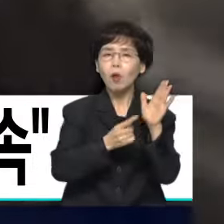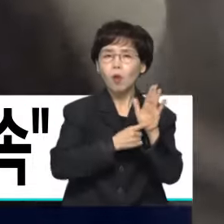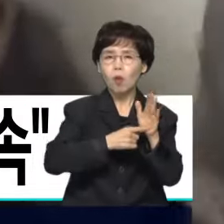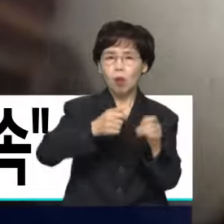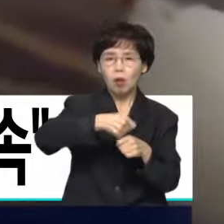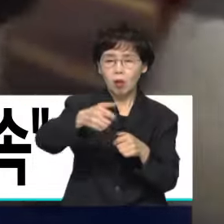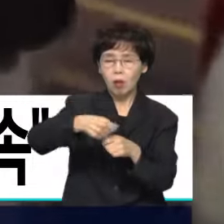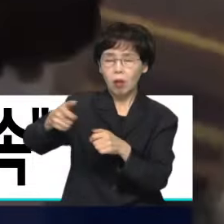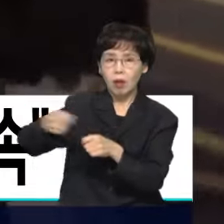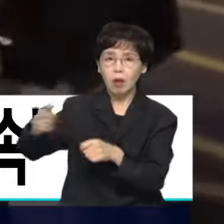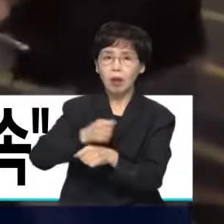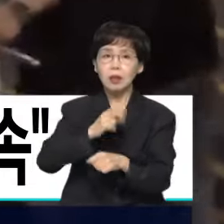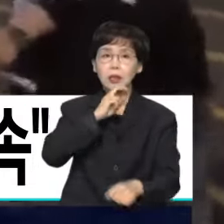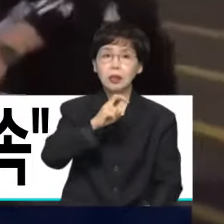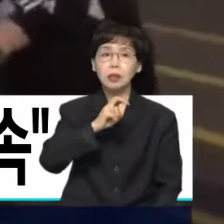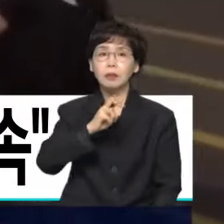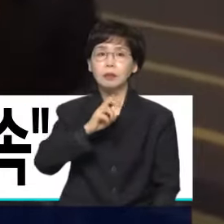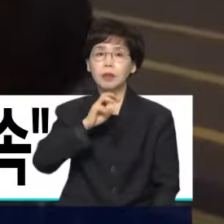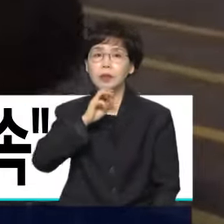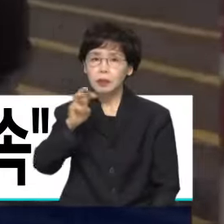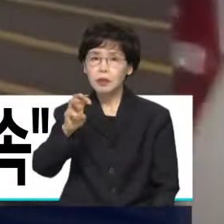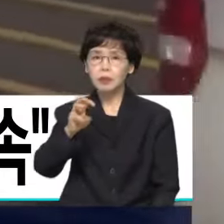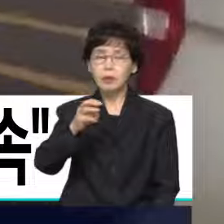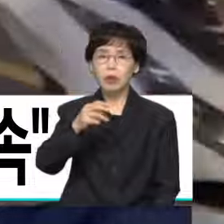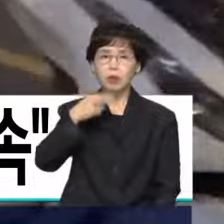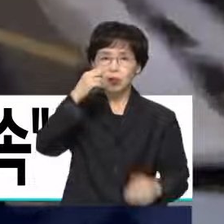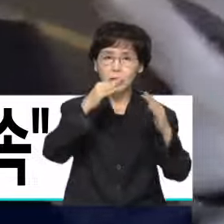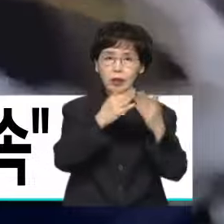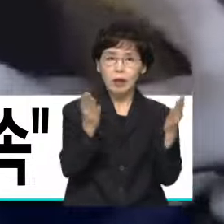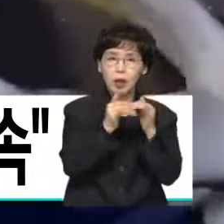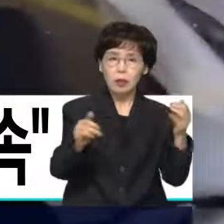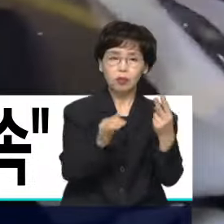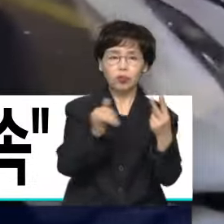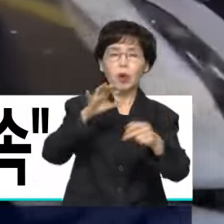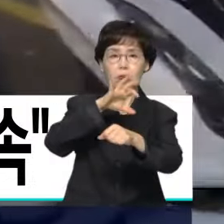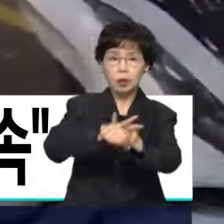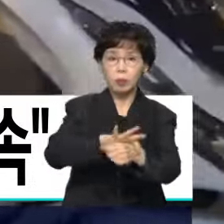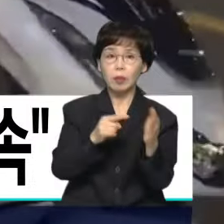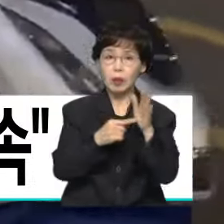광고전단을 살포한 혐의로 20대 유흥업소 종사자 2명을 체포했다고 밝혔습니다.